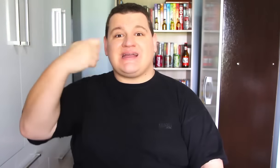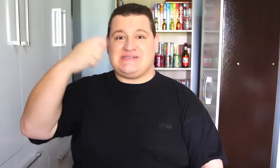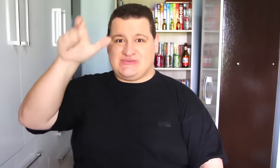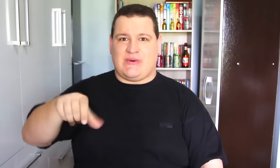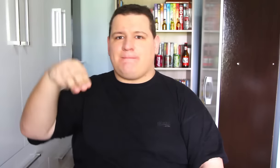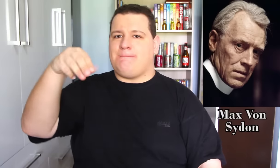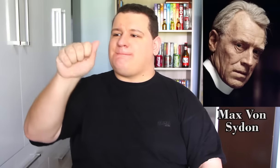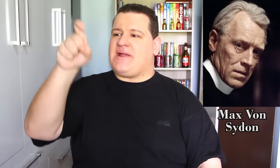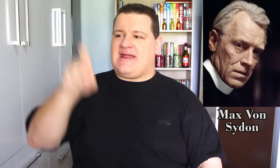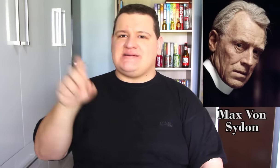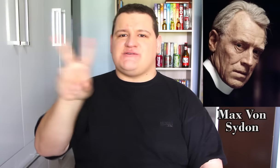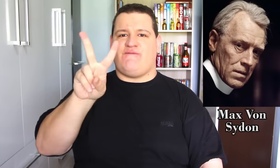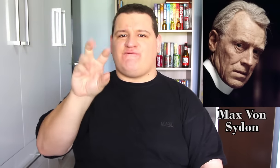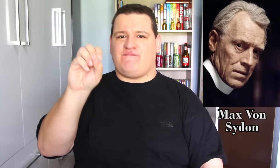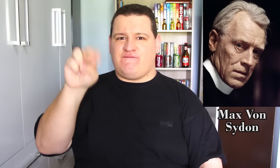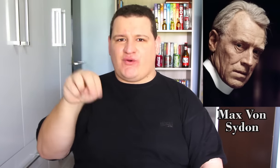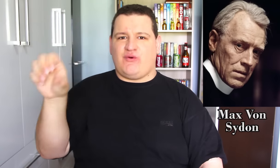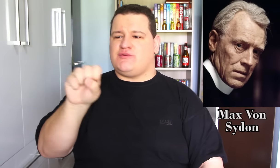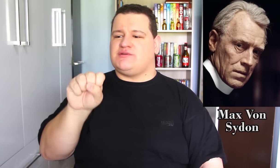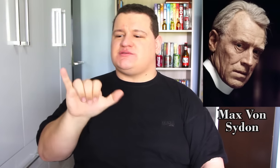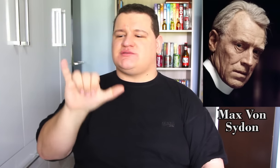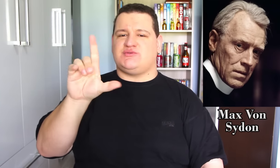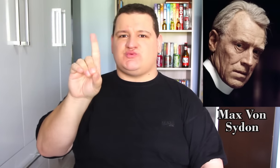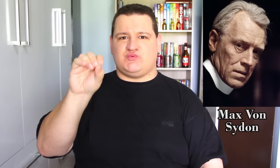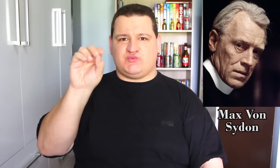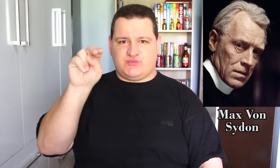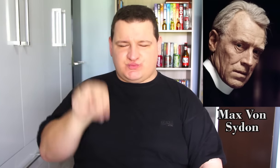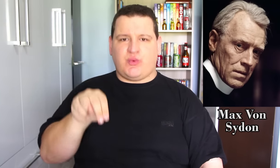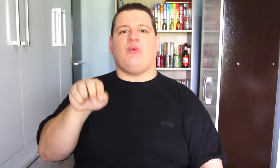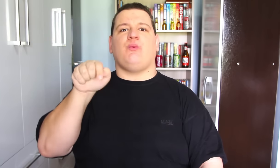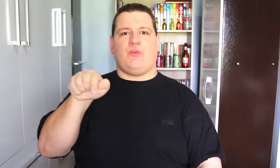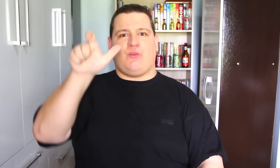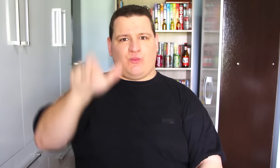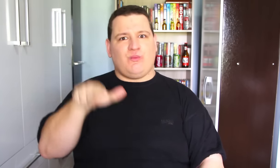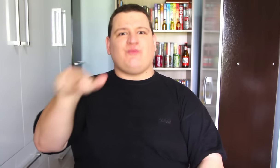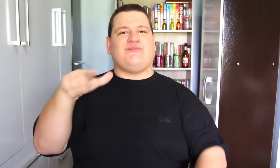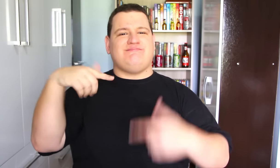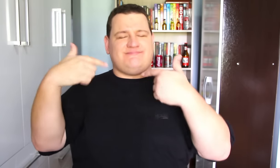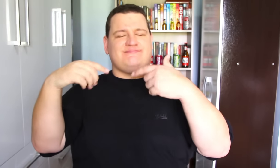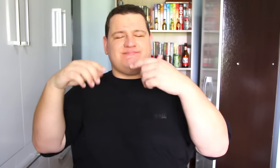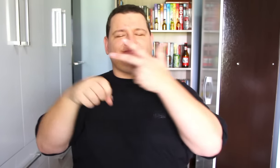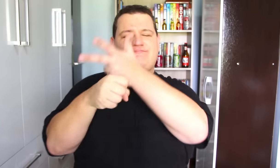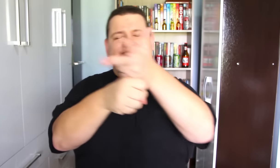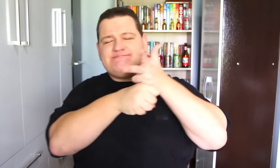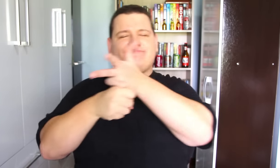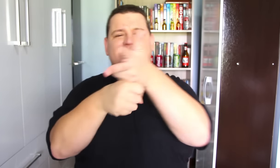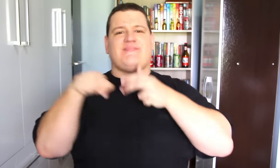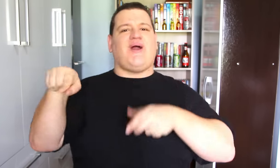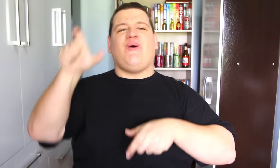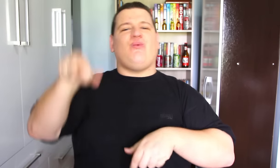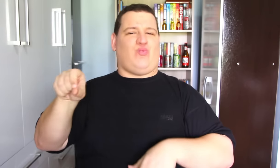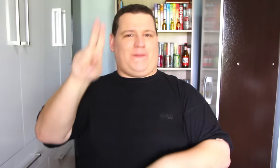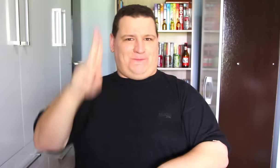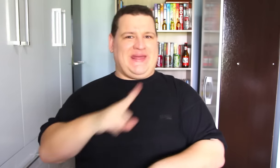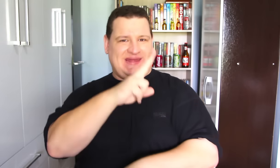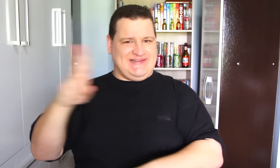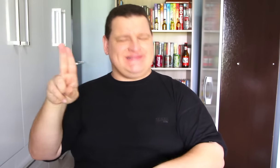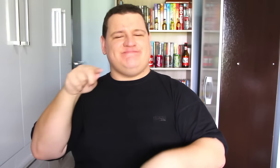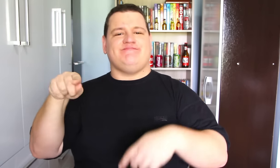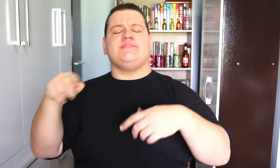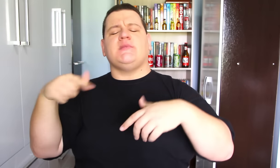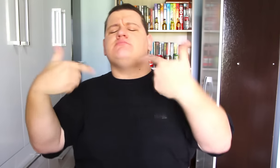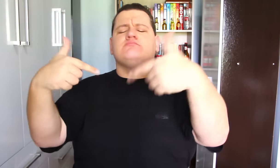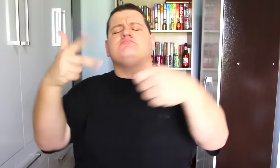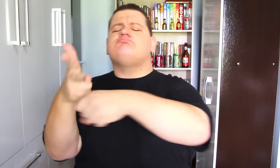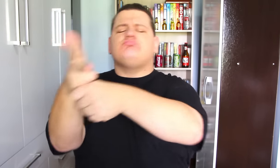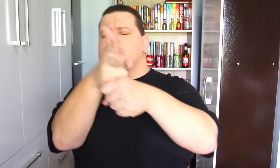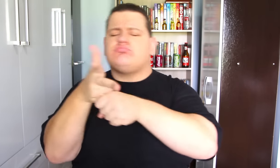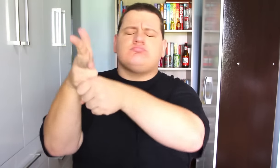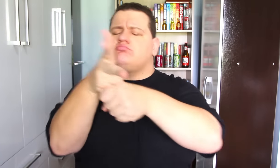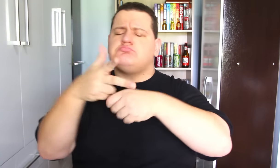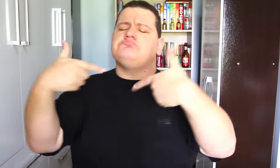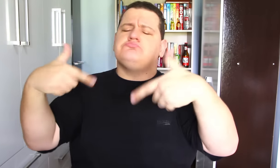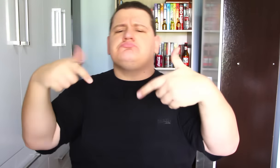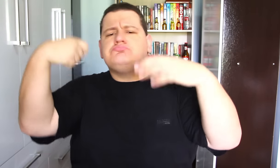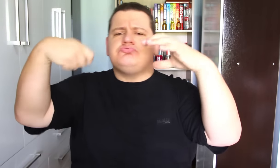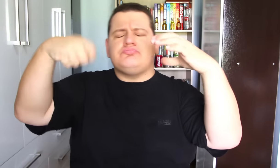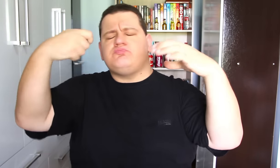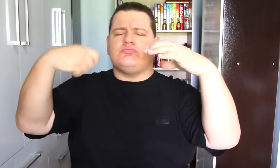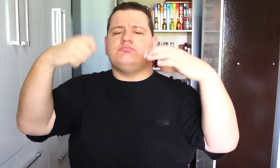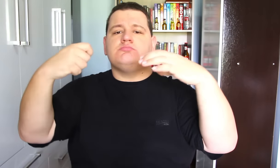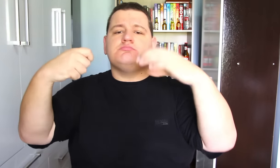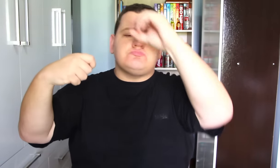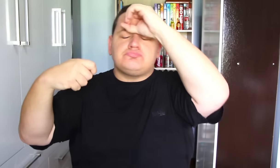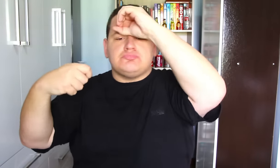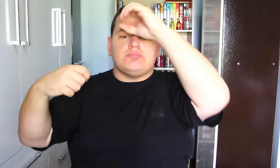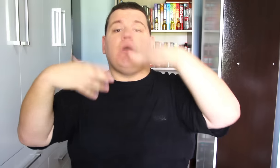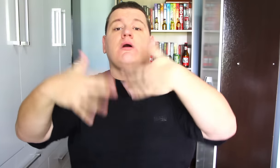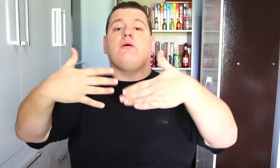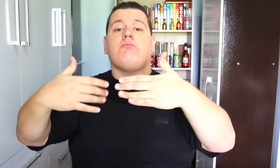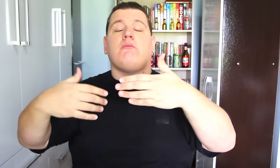O ator Max von Sydow, que interpretou o padre do filme, começou a filmar